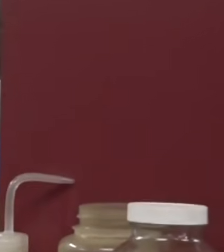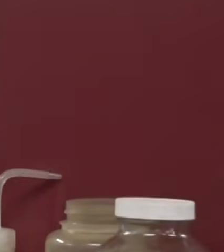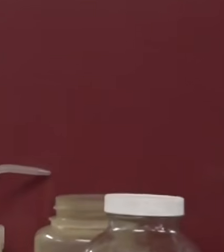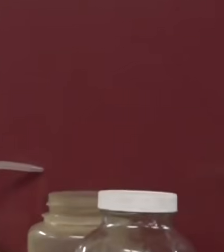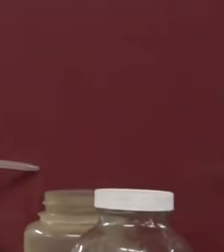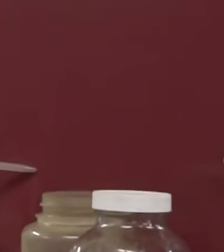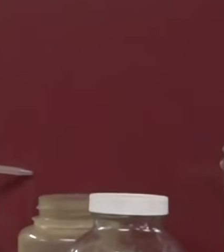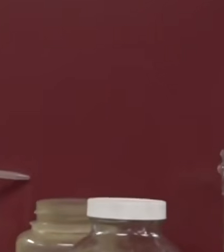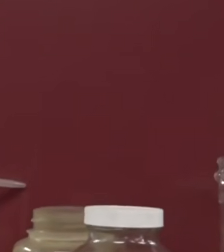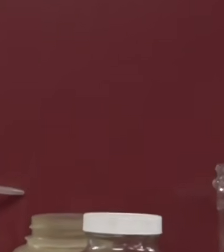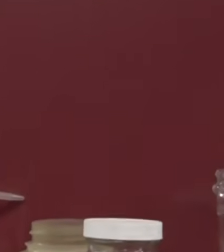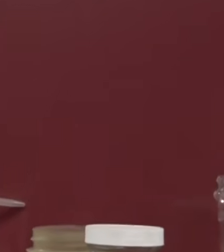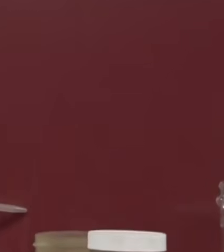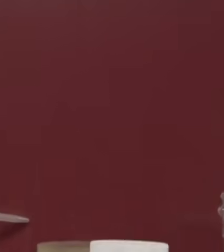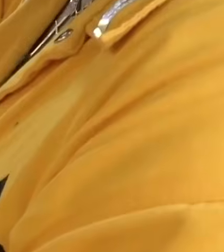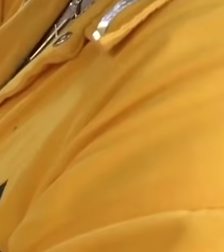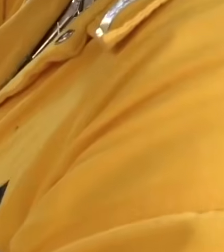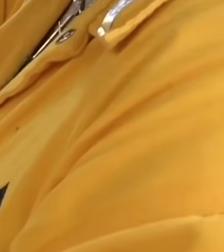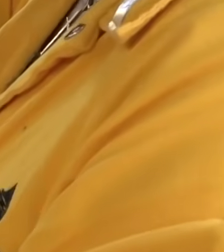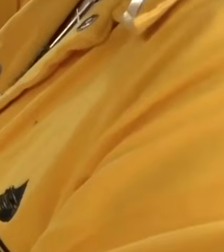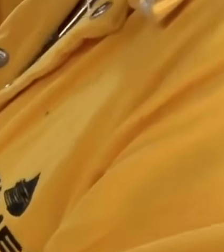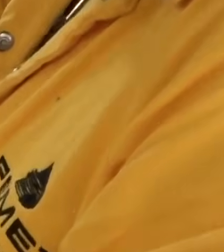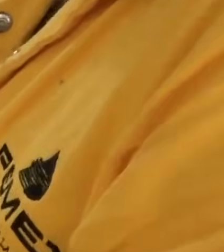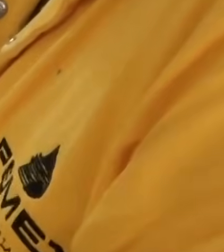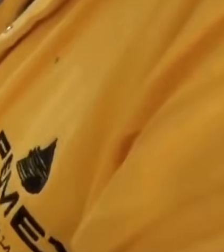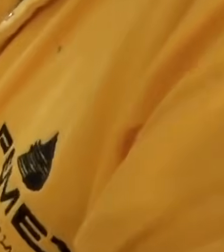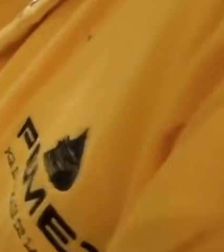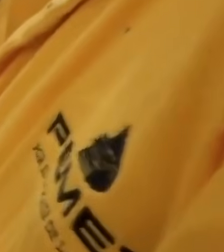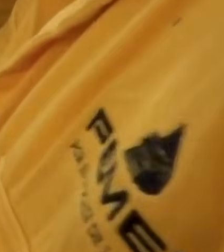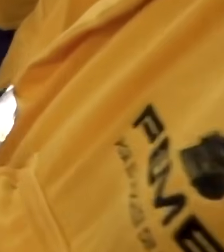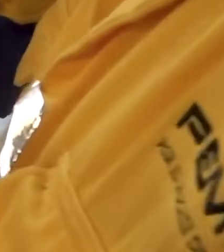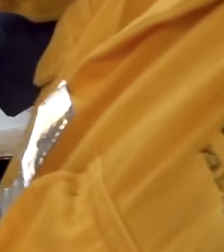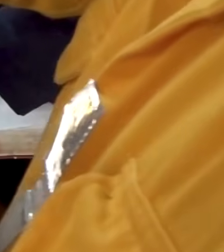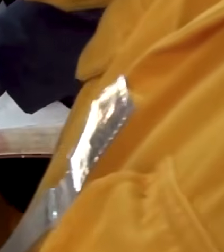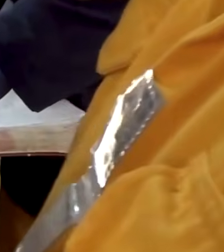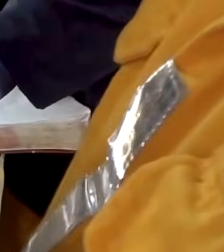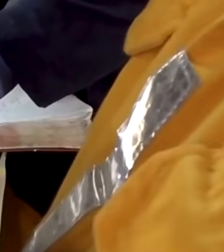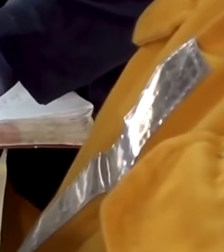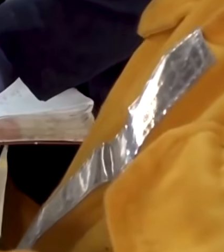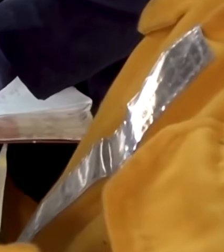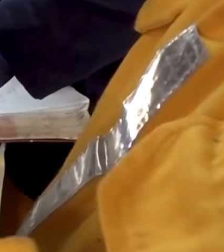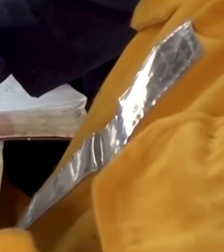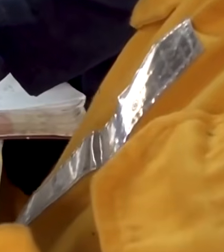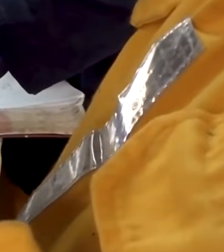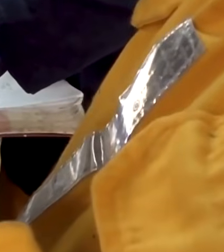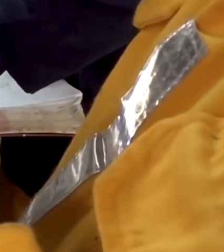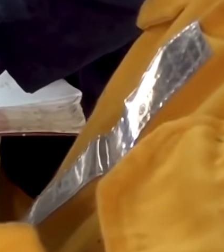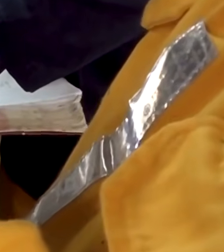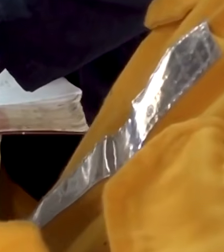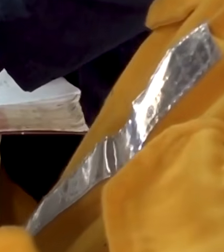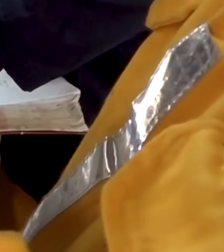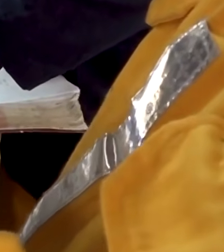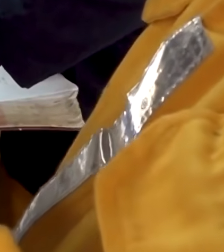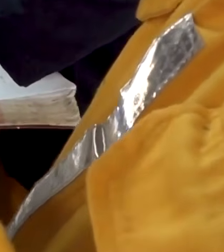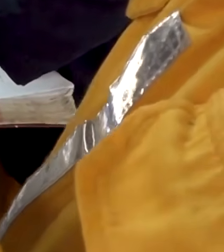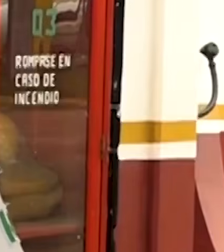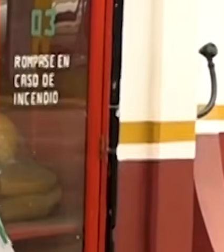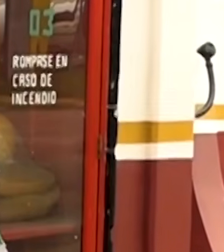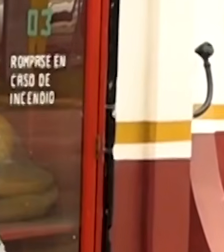desde diciembre de 2024 Víctor Rodríguez Padilla director general de Pemex informó que este avance